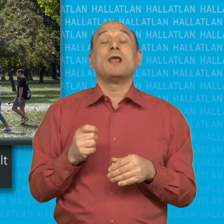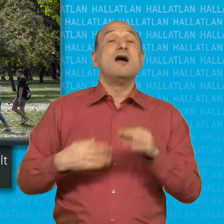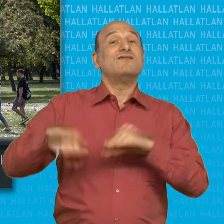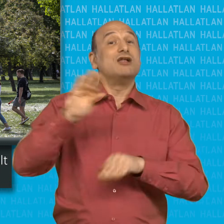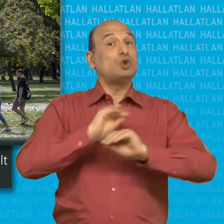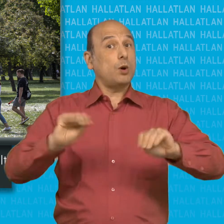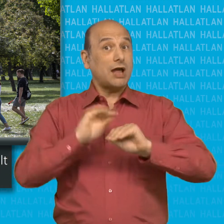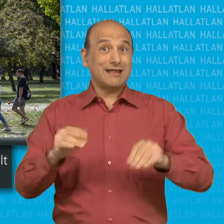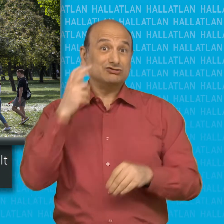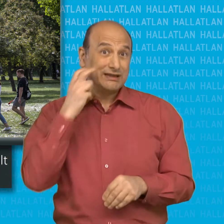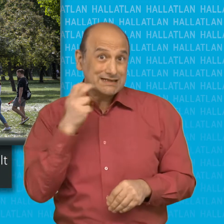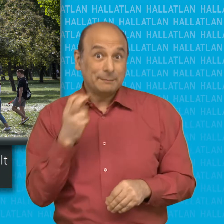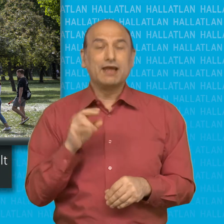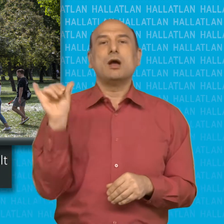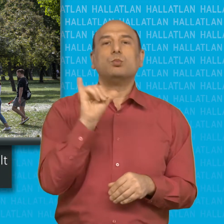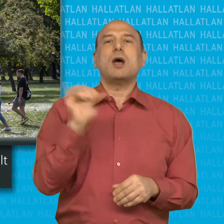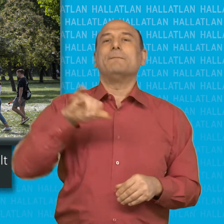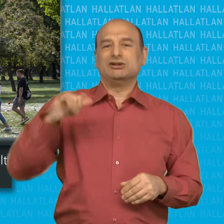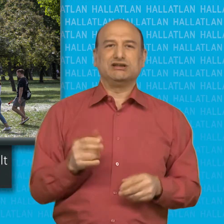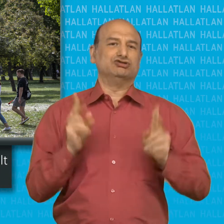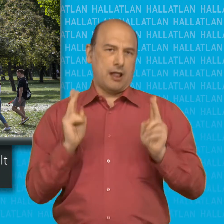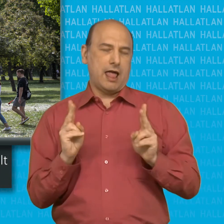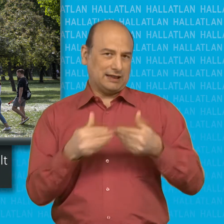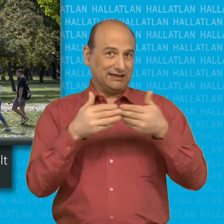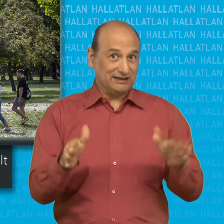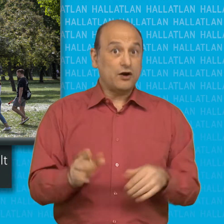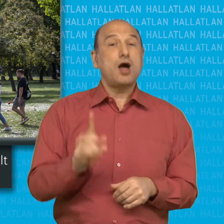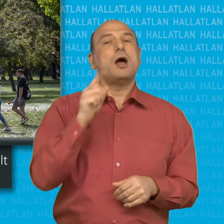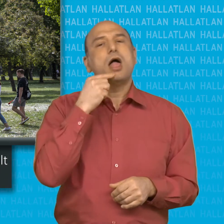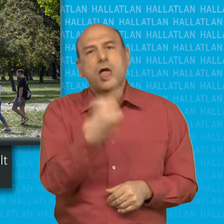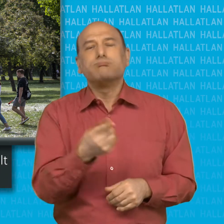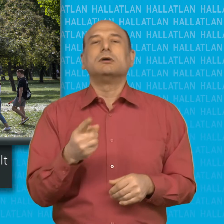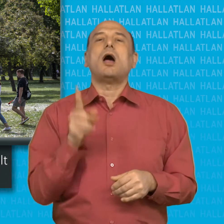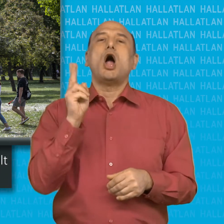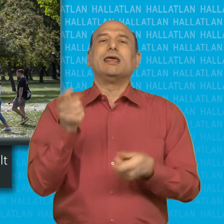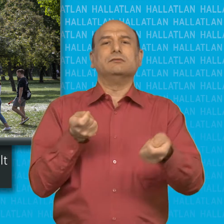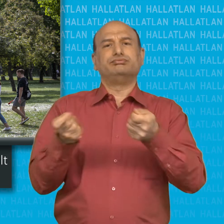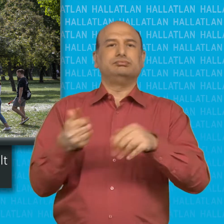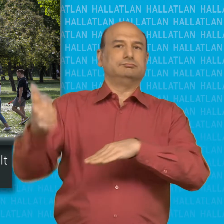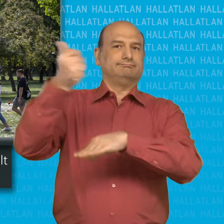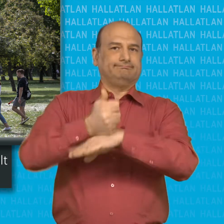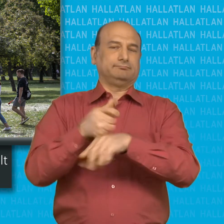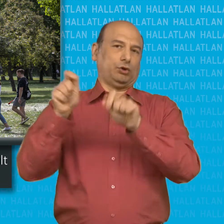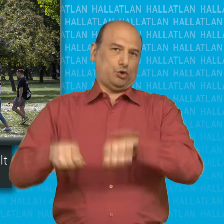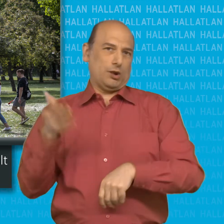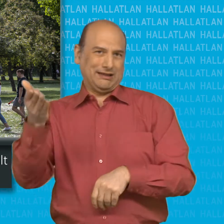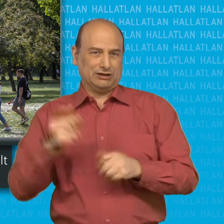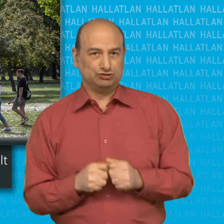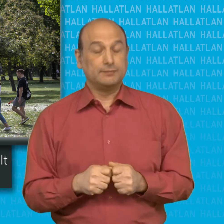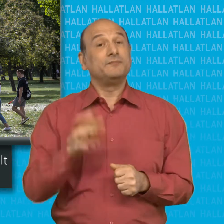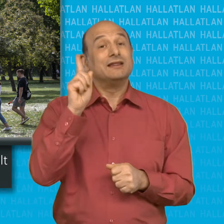A felsőoktatási intézmények - a rektori döntések szerinti rendben - már Budapesten is látogathatók,